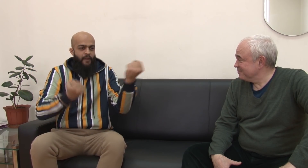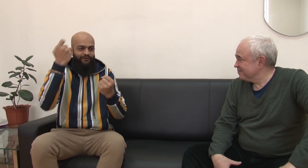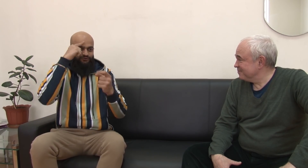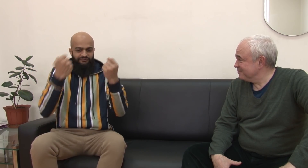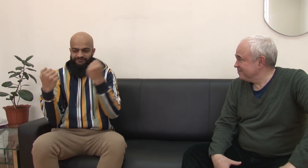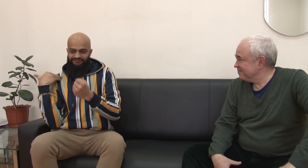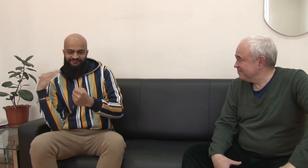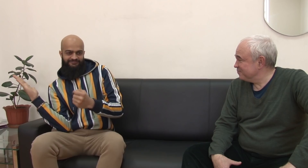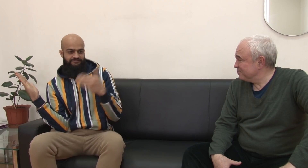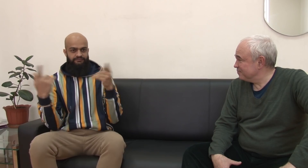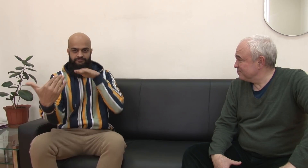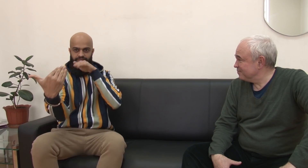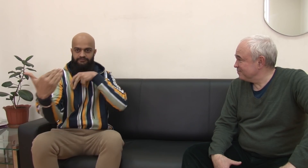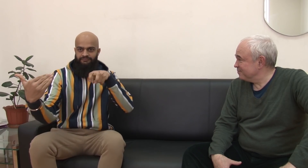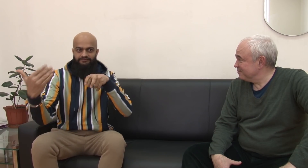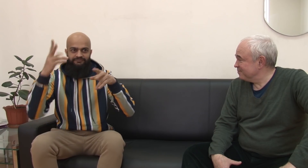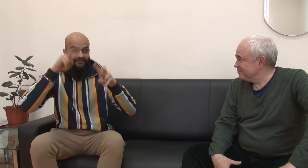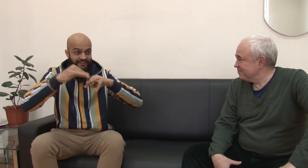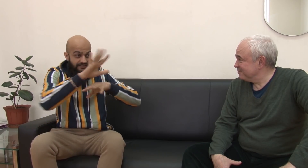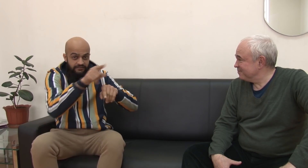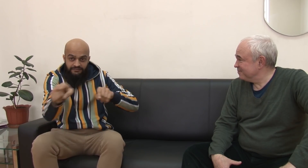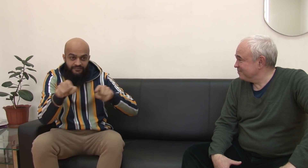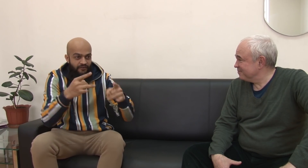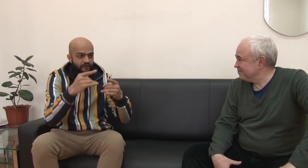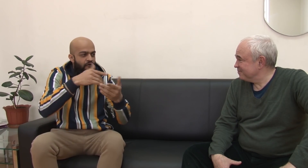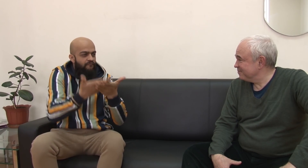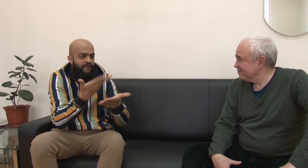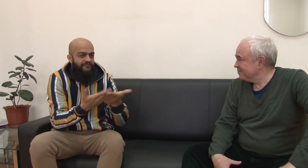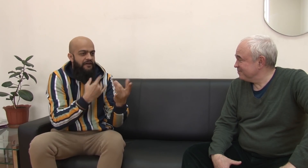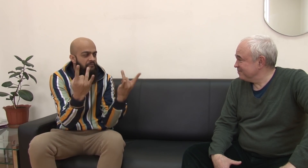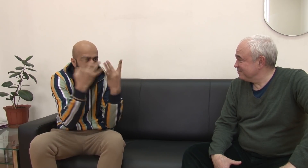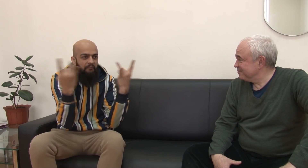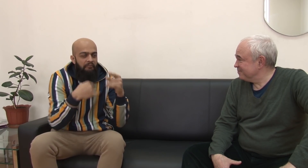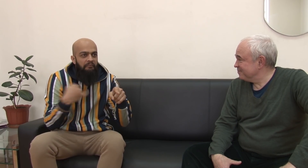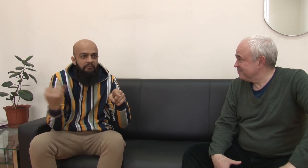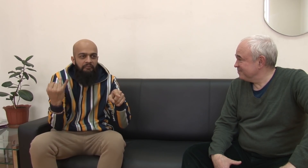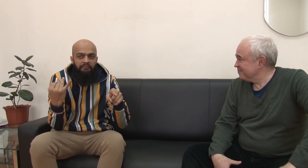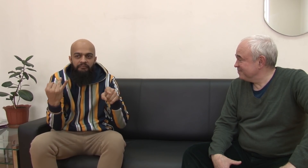Была путаница с движением на дорогах. В Пакистане движение ведь левостороннее. Меня учили, и я осваивал.